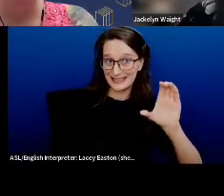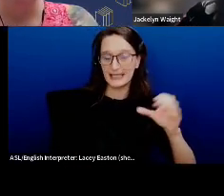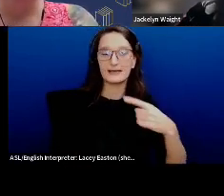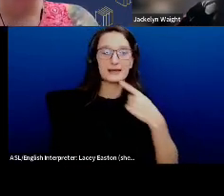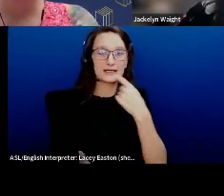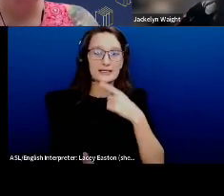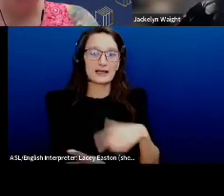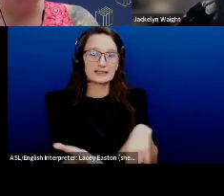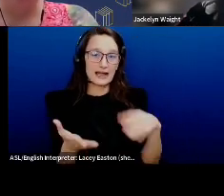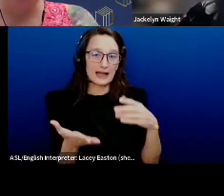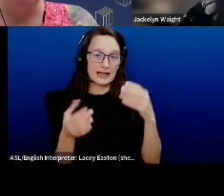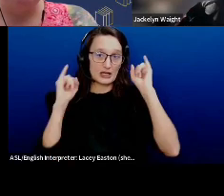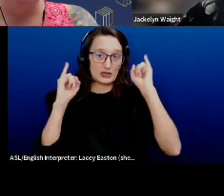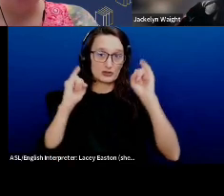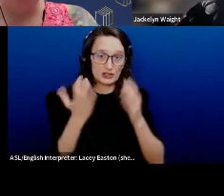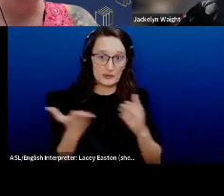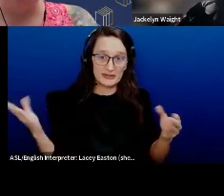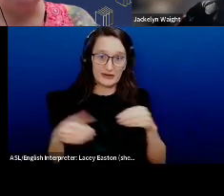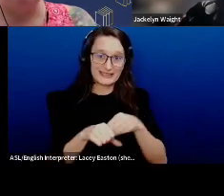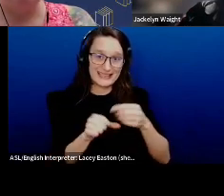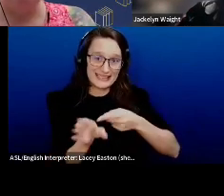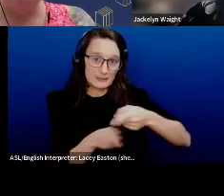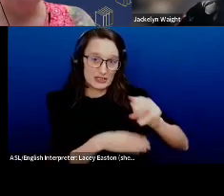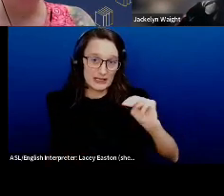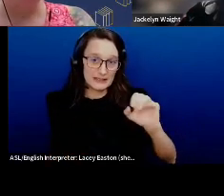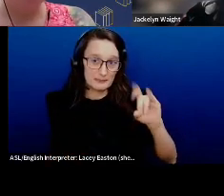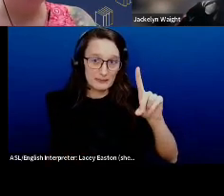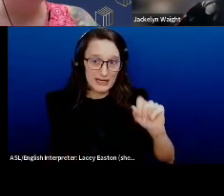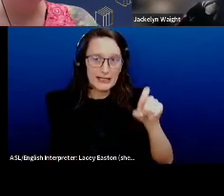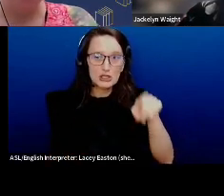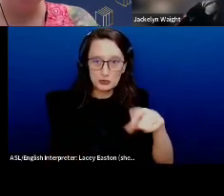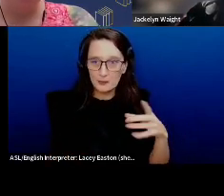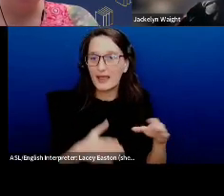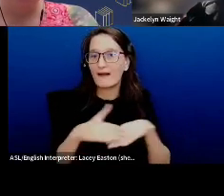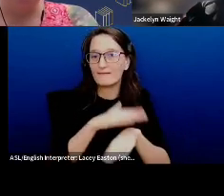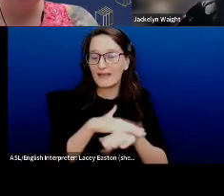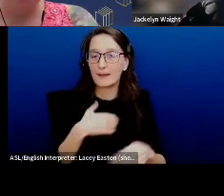materiales educativos en medios especializados estarán disponibles, de la manera que determine la